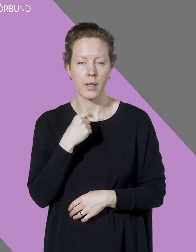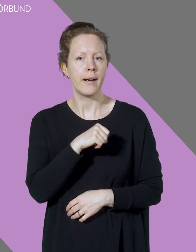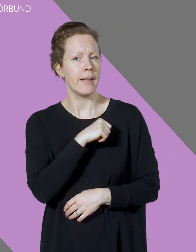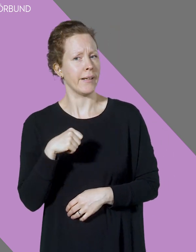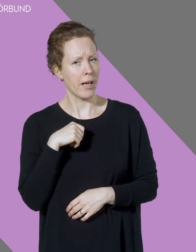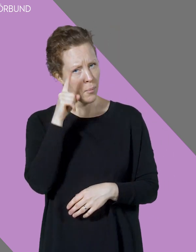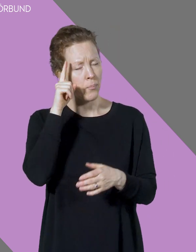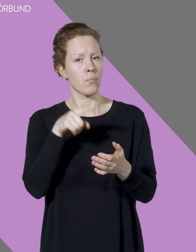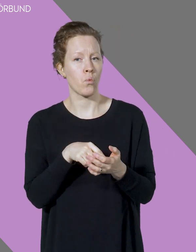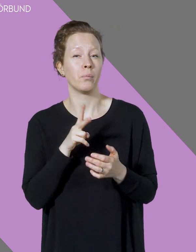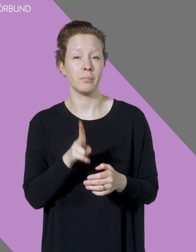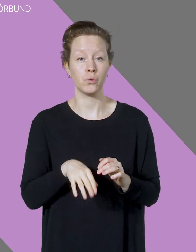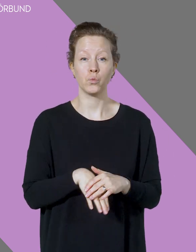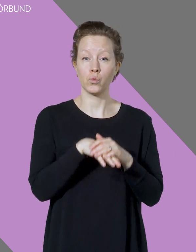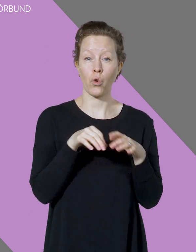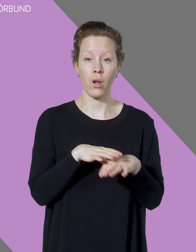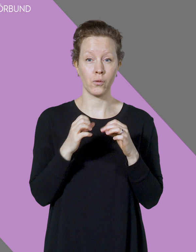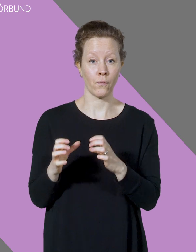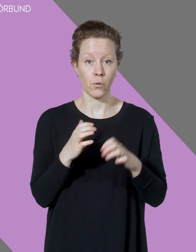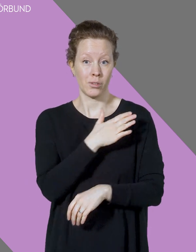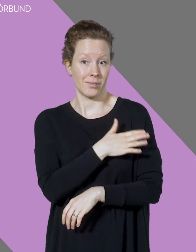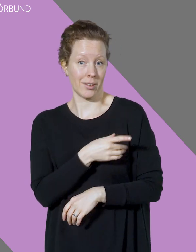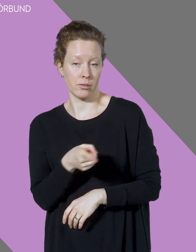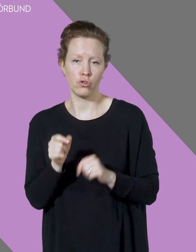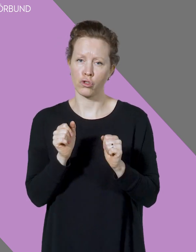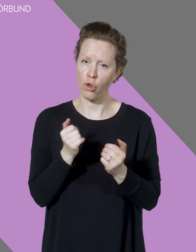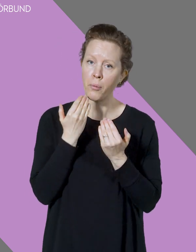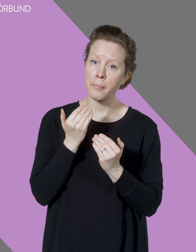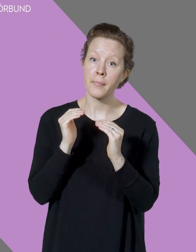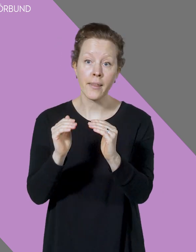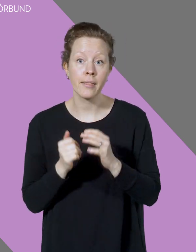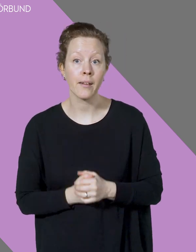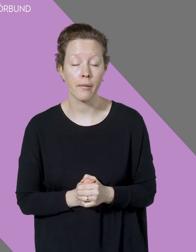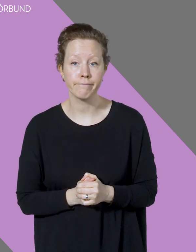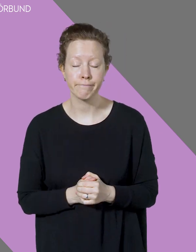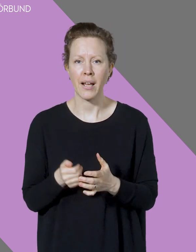att regeringen har som mål att förbättra social- och hälsovårdstjänsterna, -